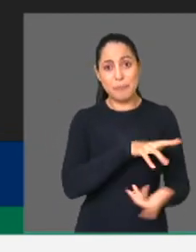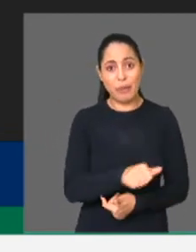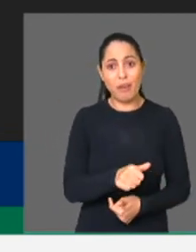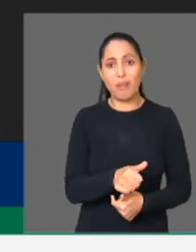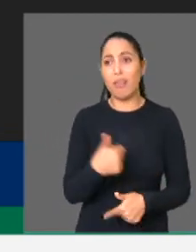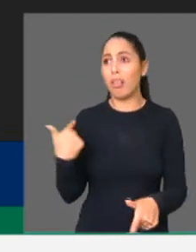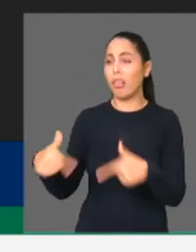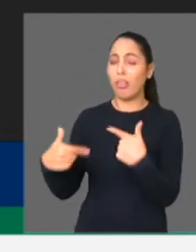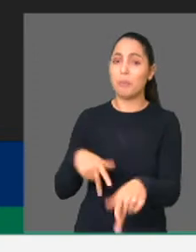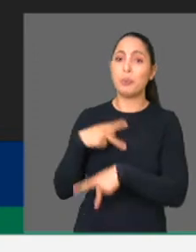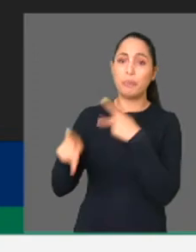CANSADO DE FALAR NAS ATROCIDADES QUE O GOVERNADOR